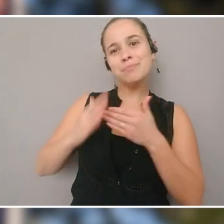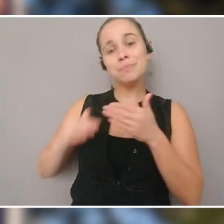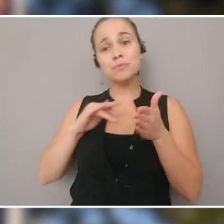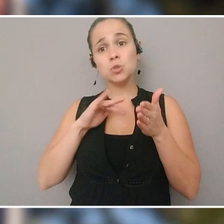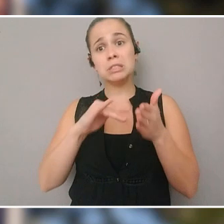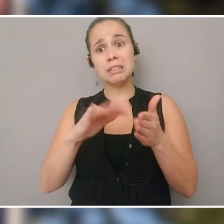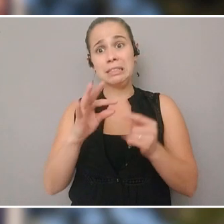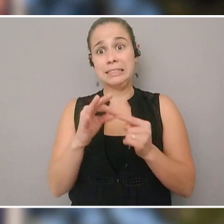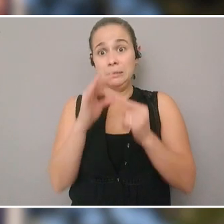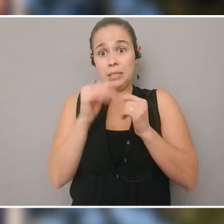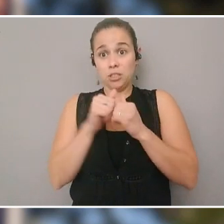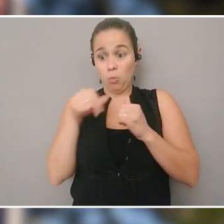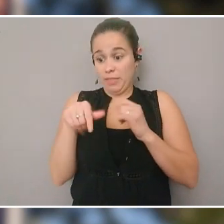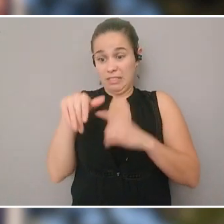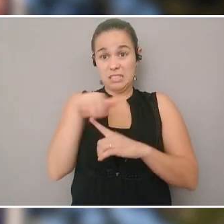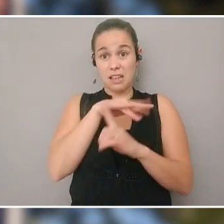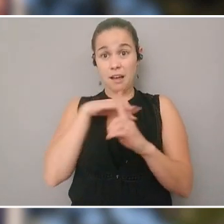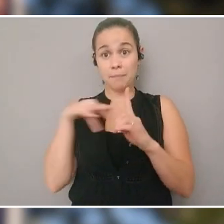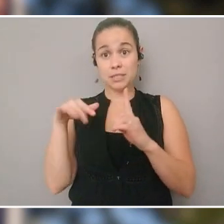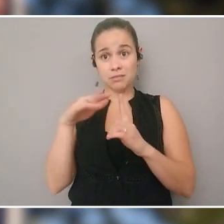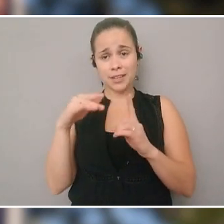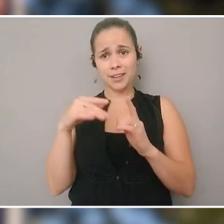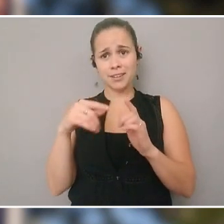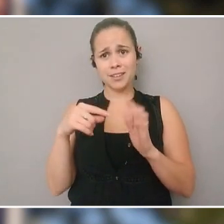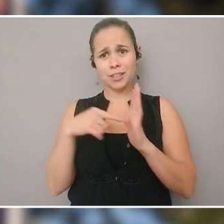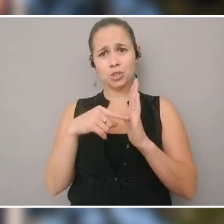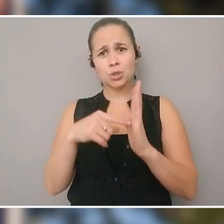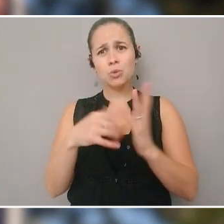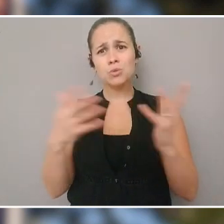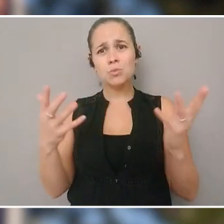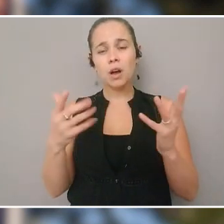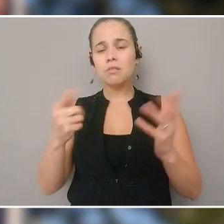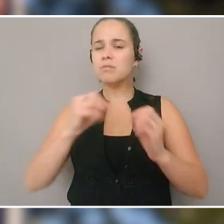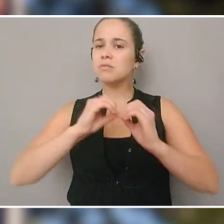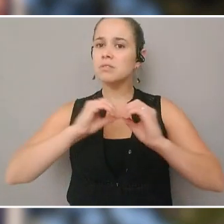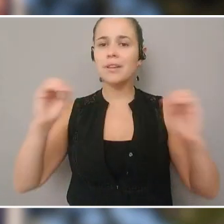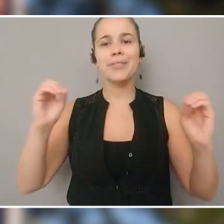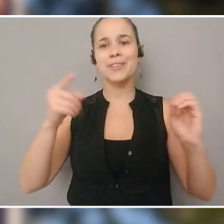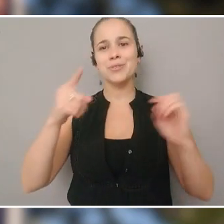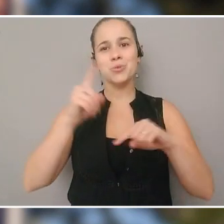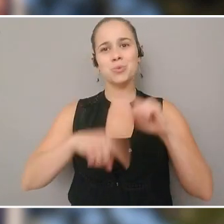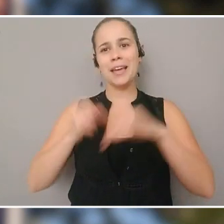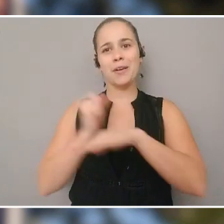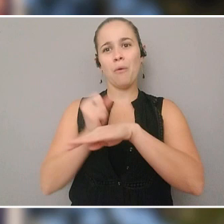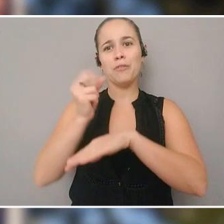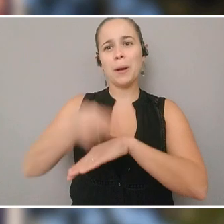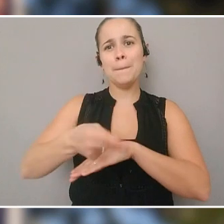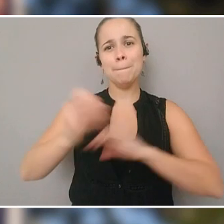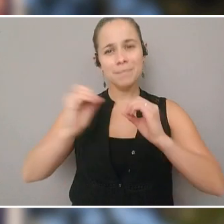ambiente, muestra que no hay nada que